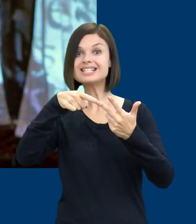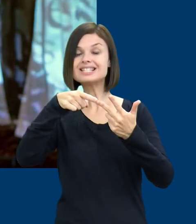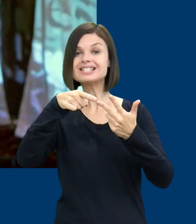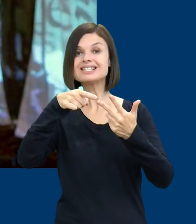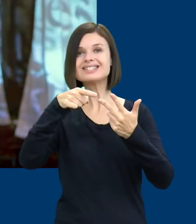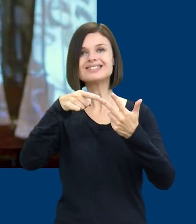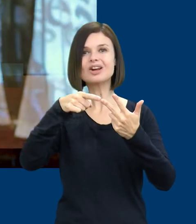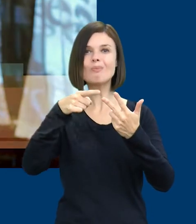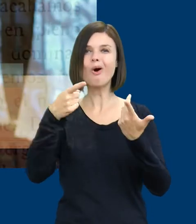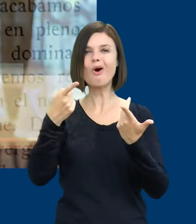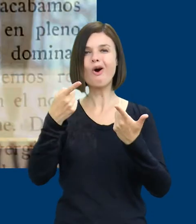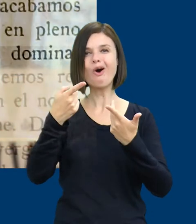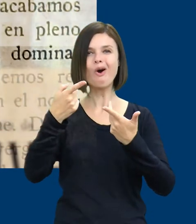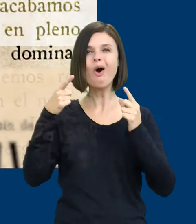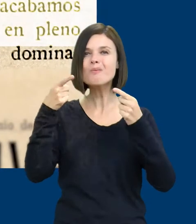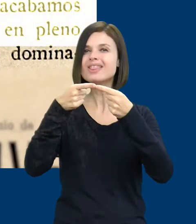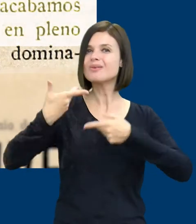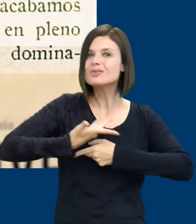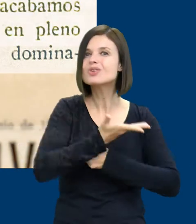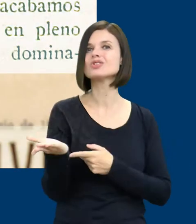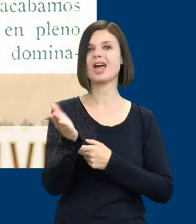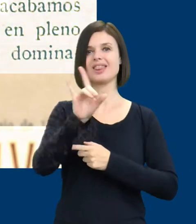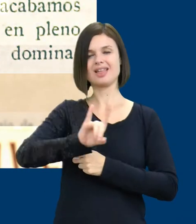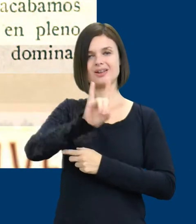la misión social de la universidad.